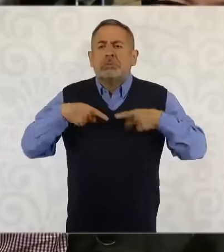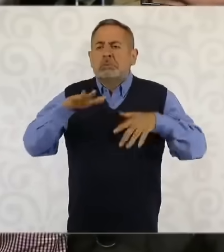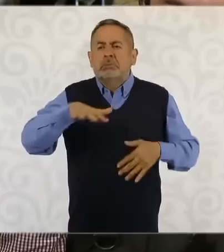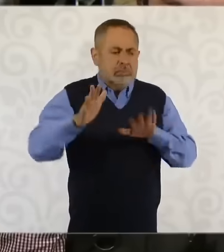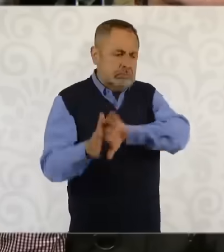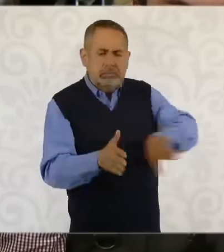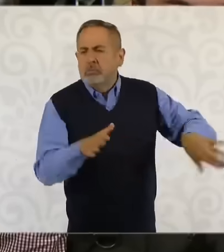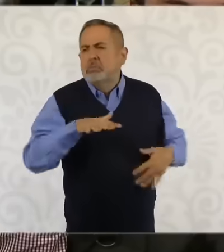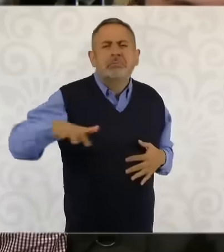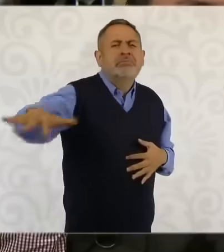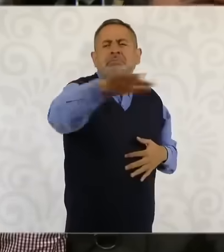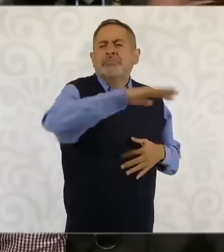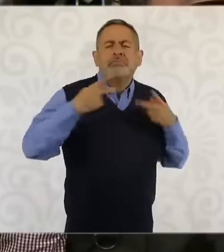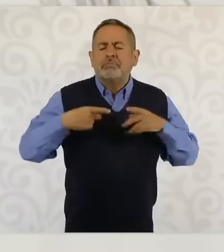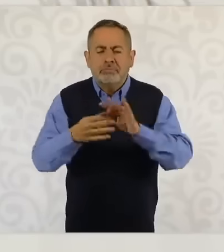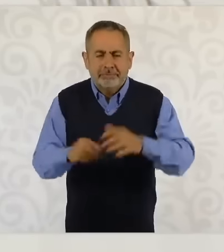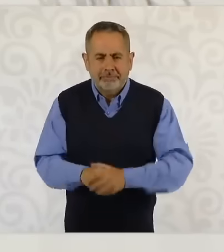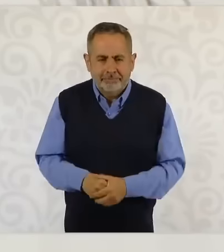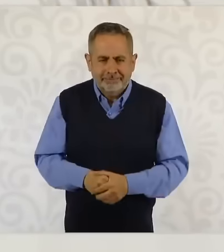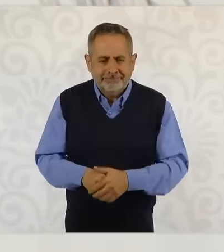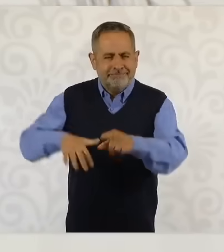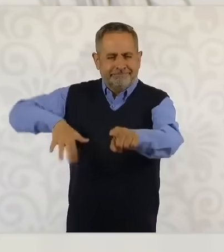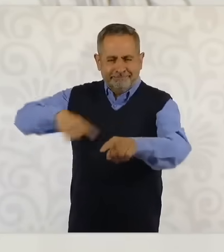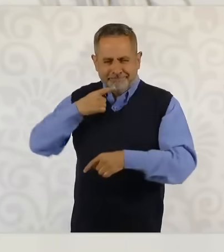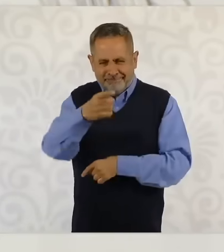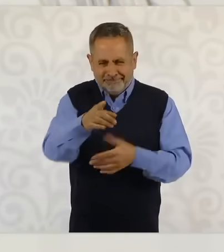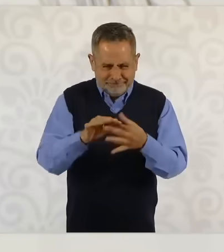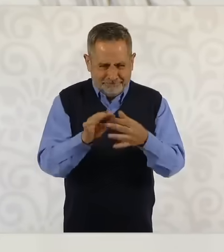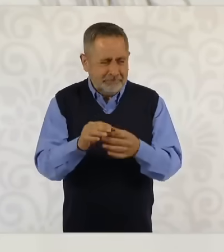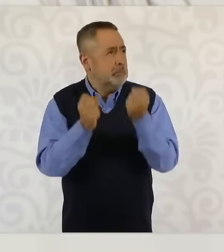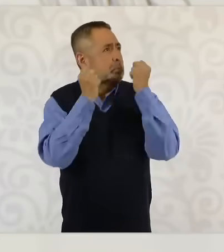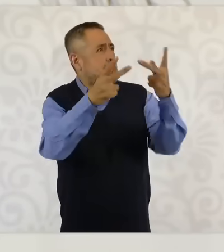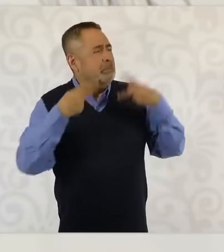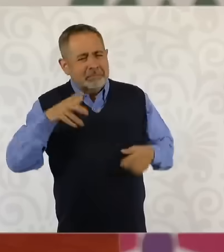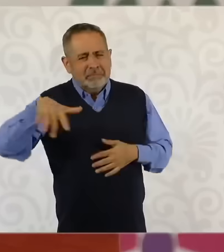la sociedad presidenta por eso pero esta cosa que tú dices que hay mucha gente que está no lo creo